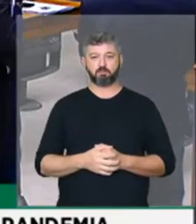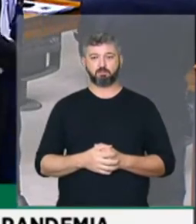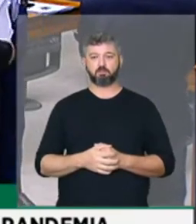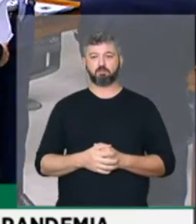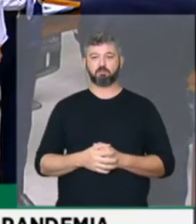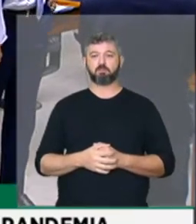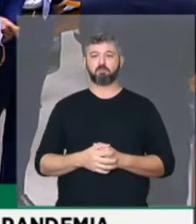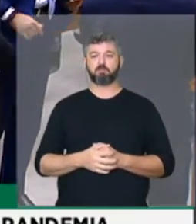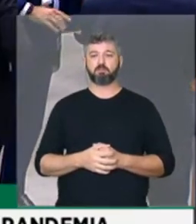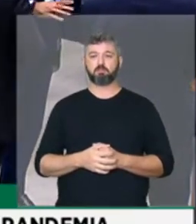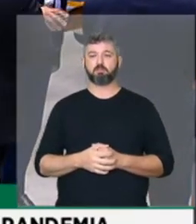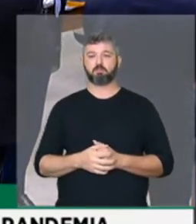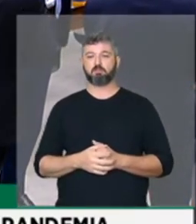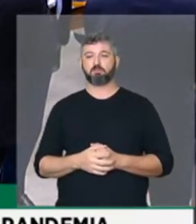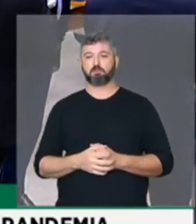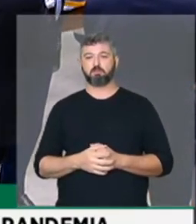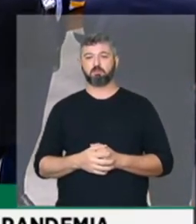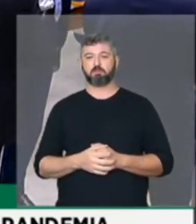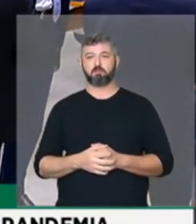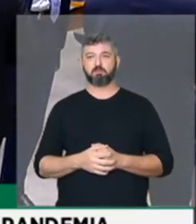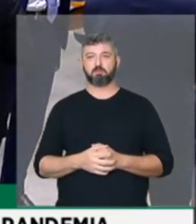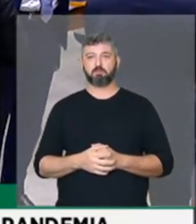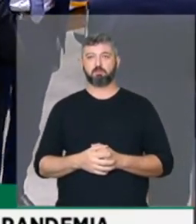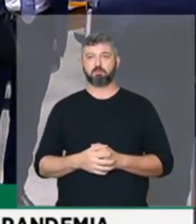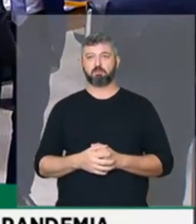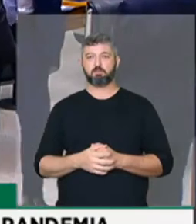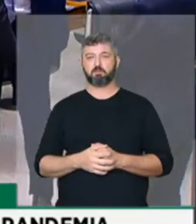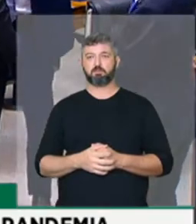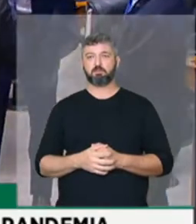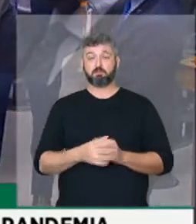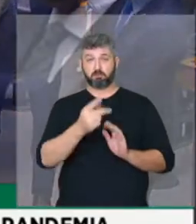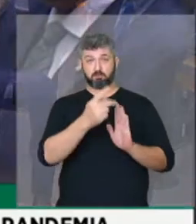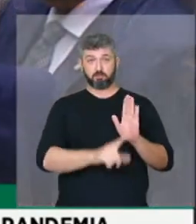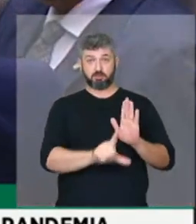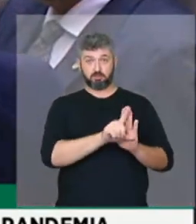MARA. AO PROJETO DE LEI 5638. ESSE PROJETO DE LEI... DISPÕE SOBRE AÇÕES EMERGENCIAIS E TEMPORÁRIAS... DESTINADAS AO